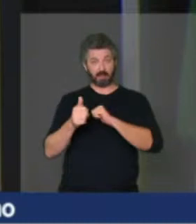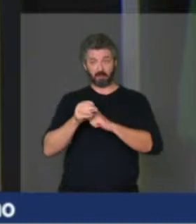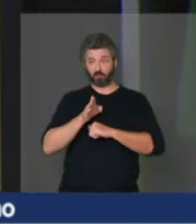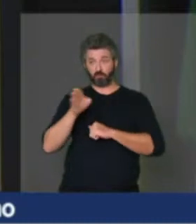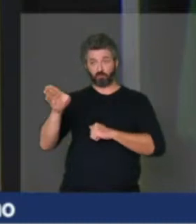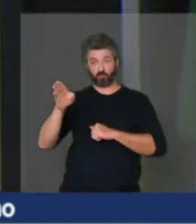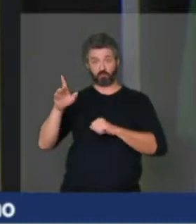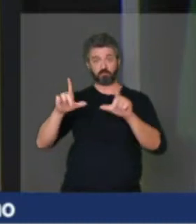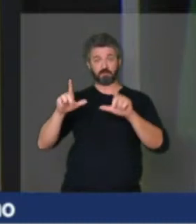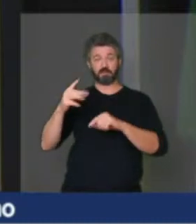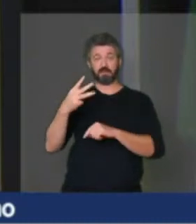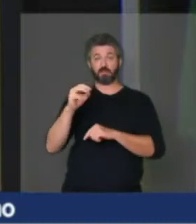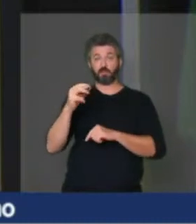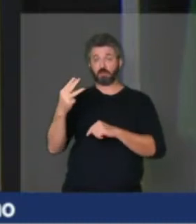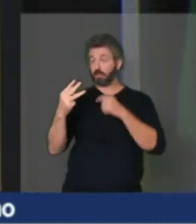DE VACINA E 259 RECEBERAM AS